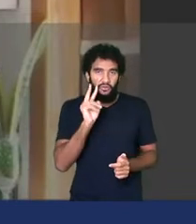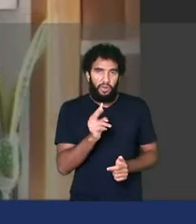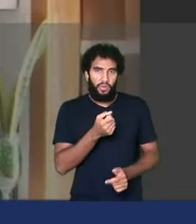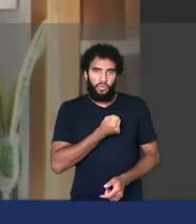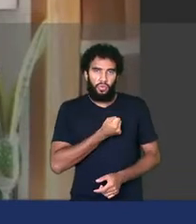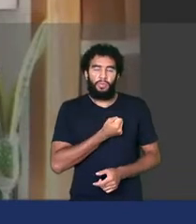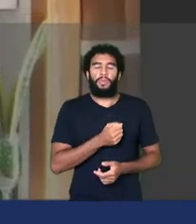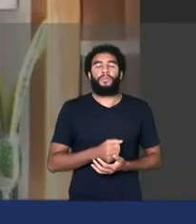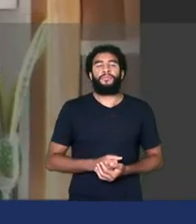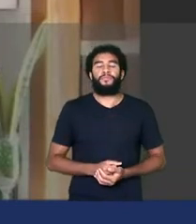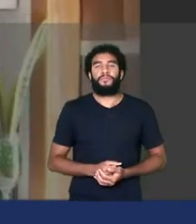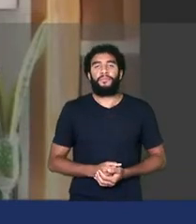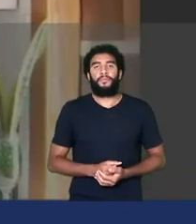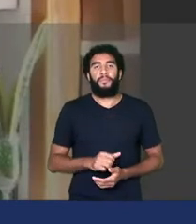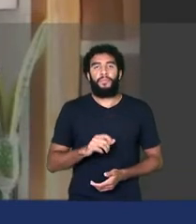REPRESENTAÇÃO PÍFIA, NO